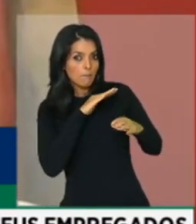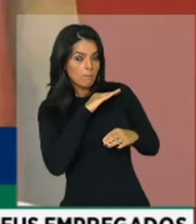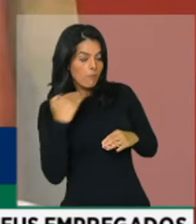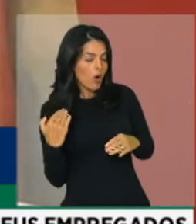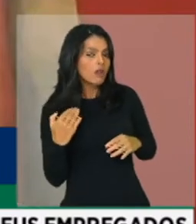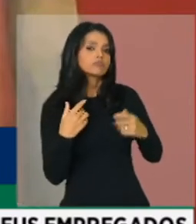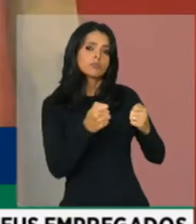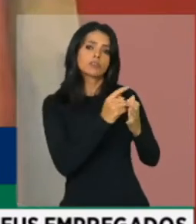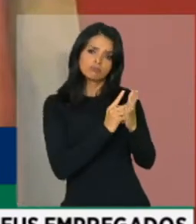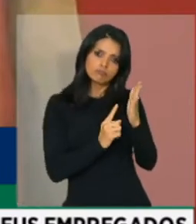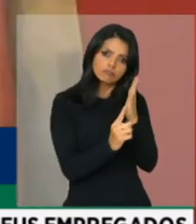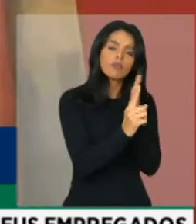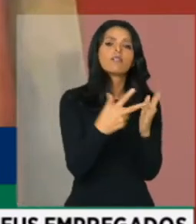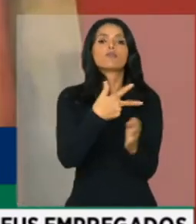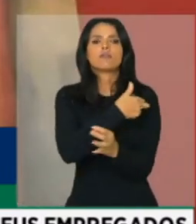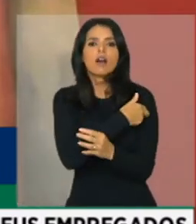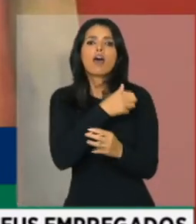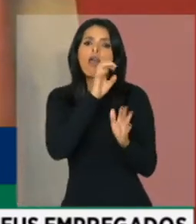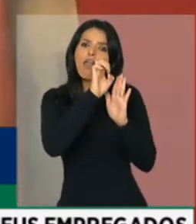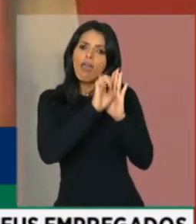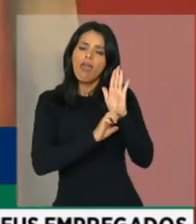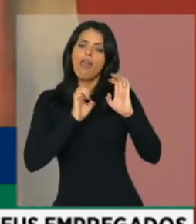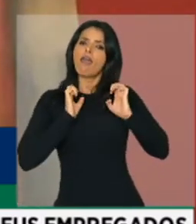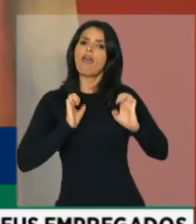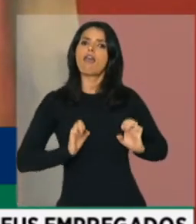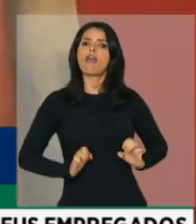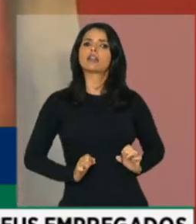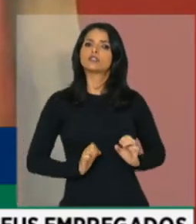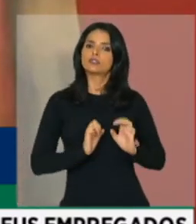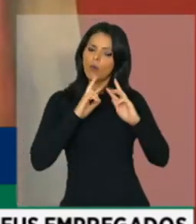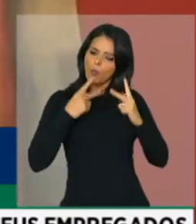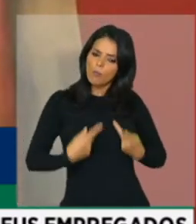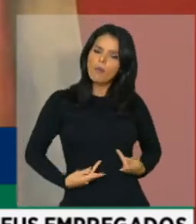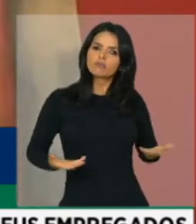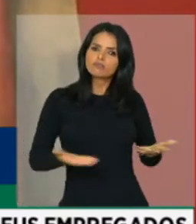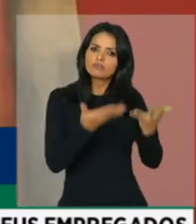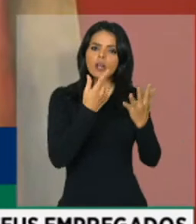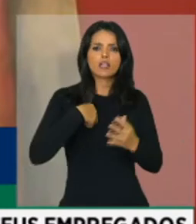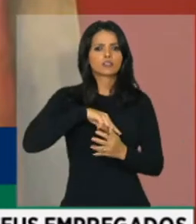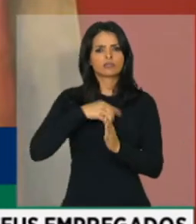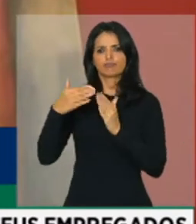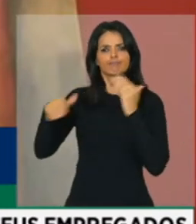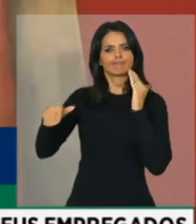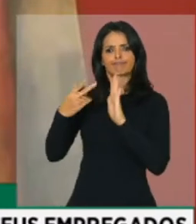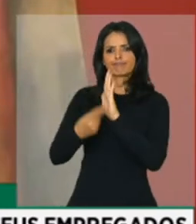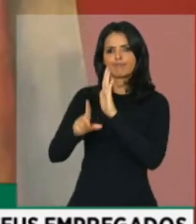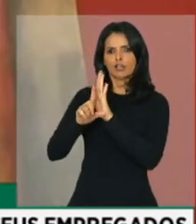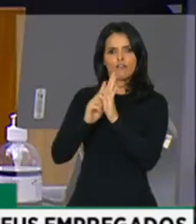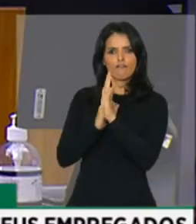ANTES. ESSA É A ÉTICA HUMANITÁRIA QUE NÓS DEFENDEMOS, POR ISSO NÓS SOMOS CONTRA O PROJETO FURA-FILA. -- [PRESIDENTE]: COMO